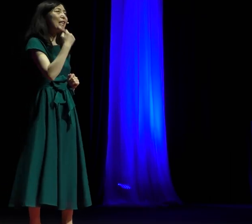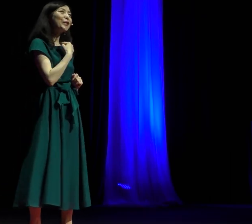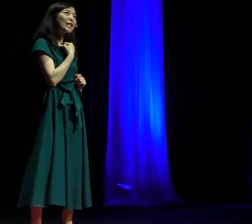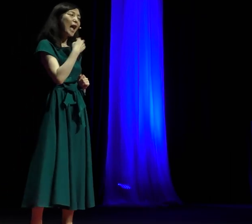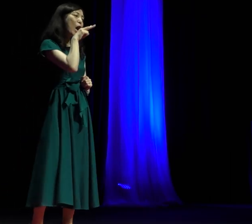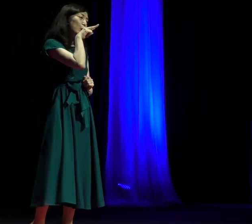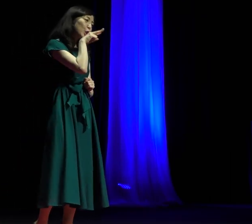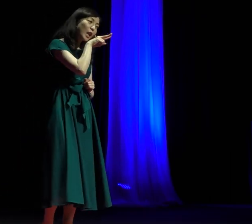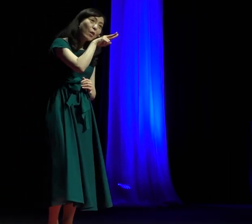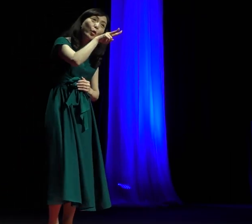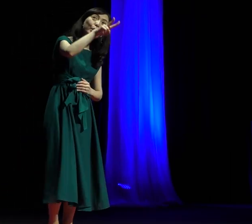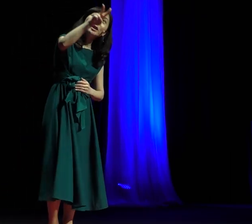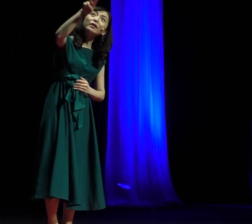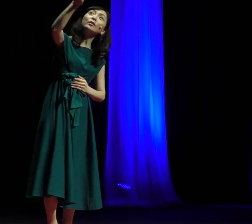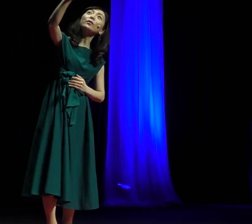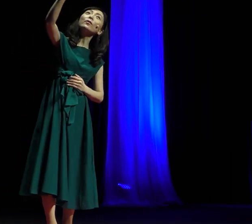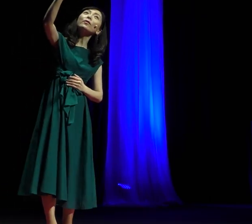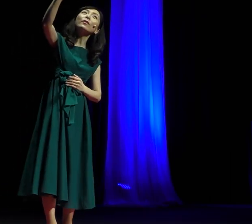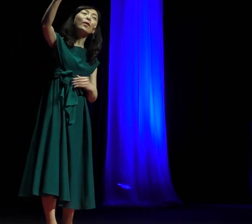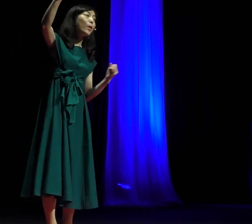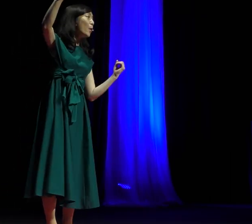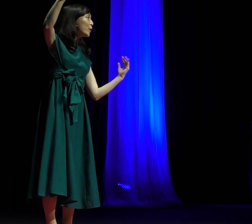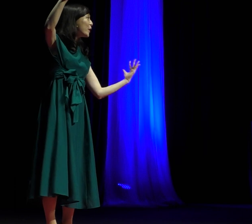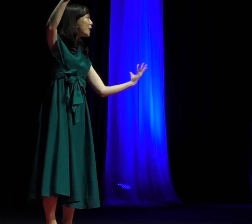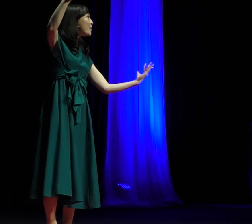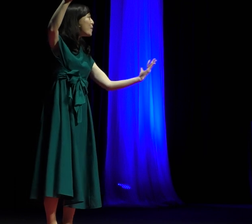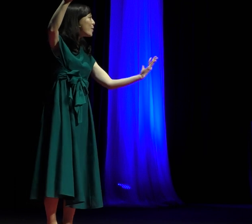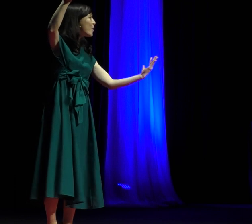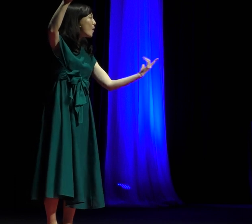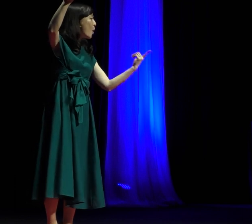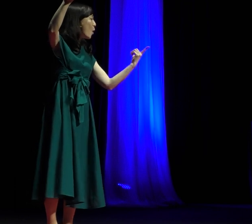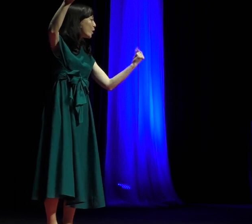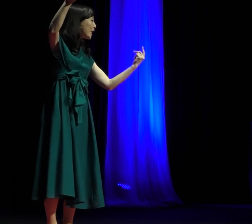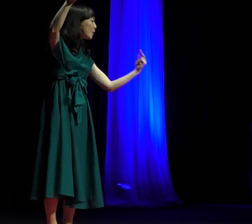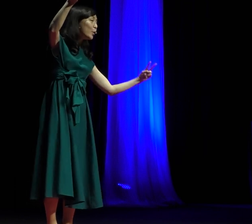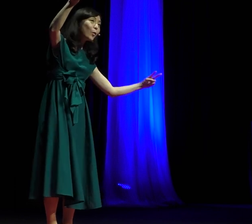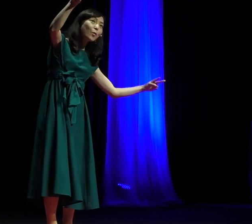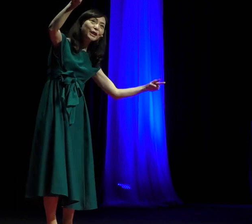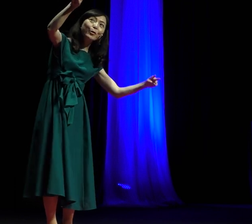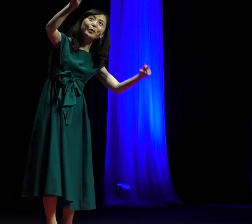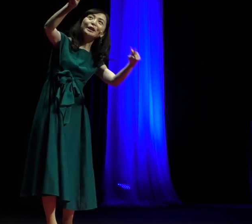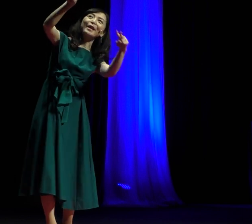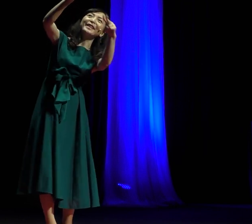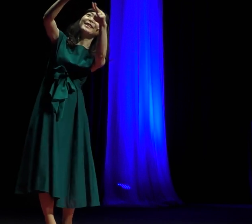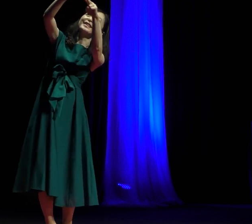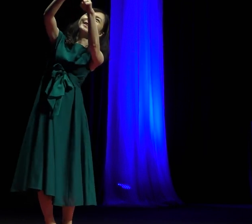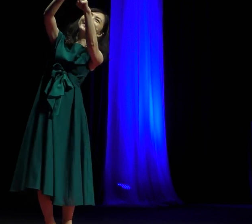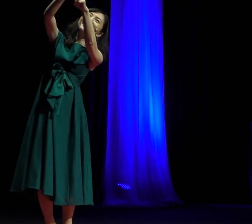Al mover mi mirada, ellos tratan de también ver lo mismo.